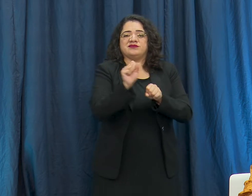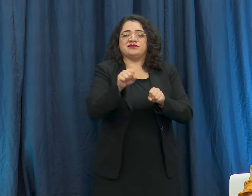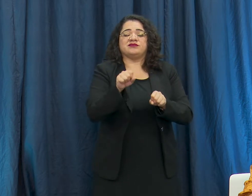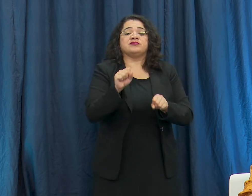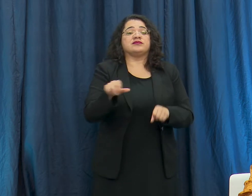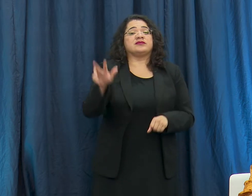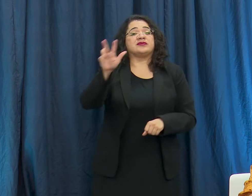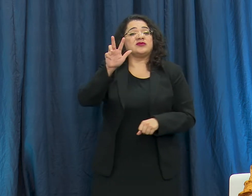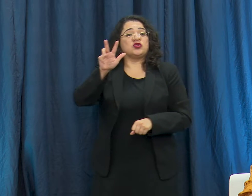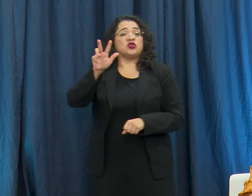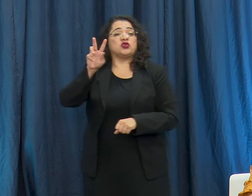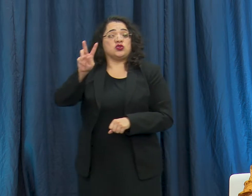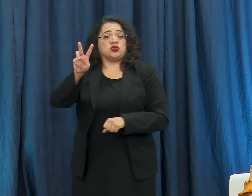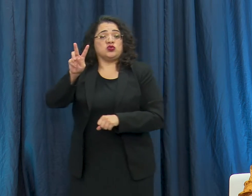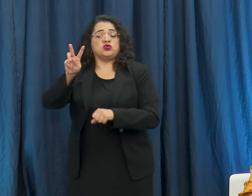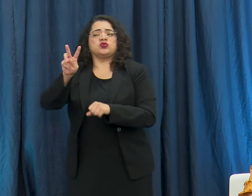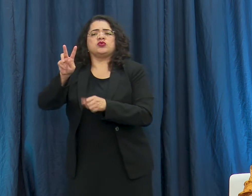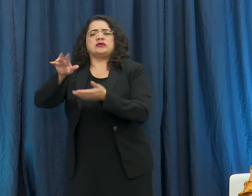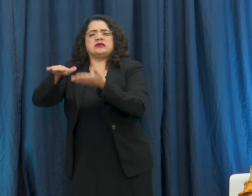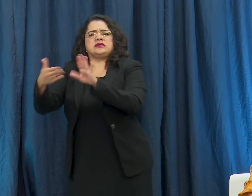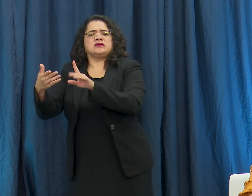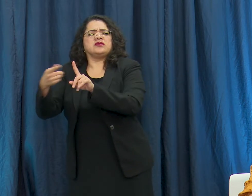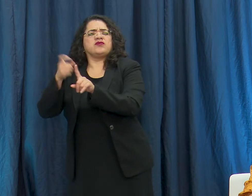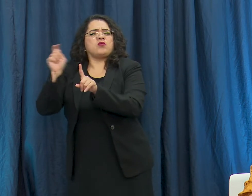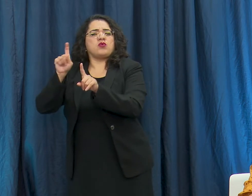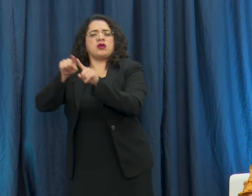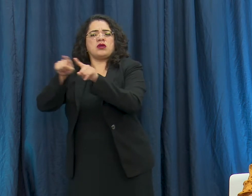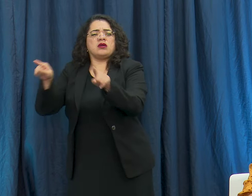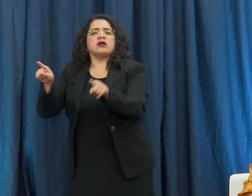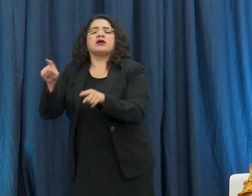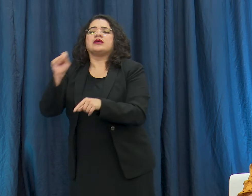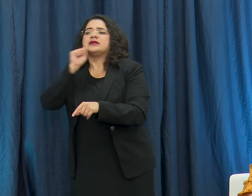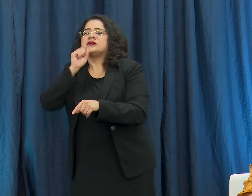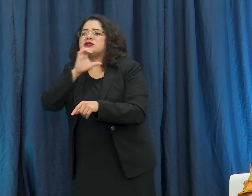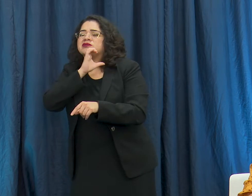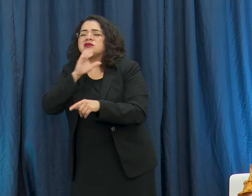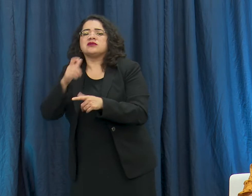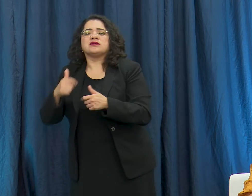as consent rose de cuidado de infirmary Adel Argo PLAs o UN individual Cuarenta